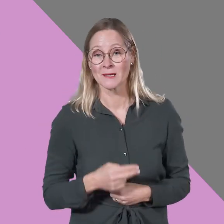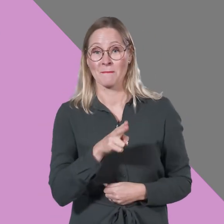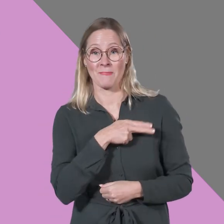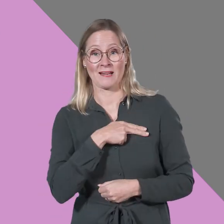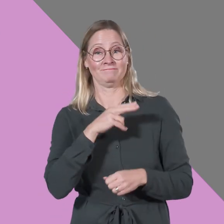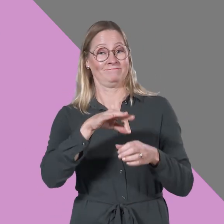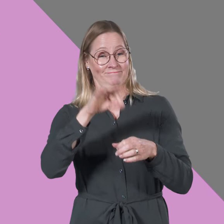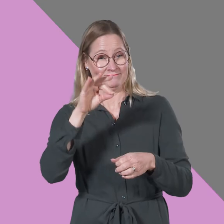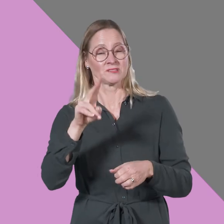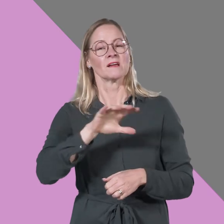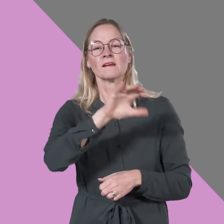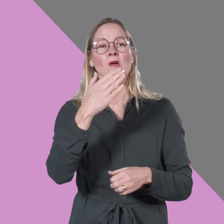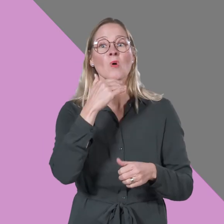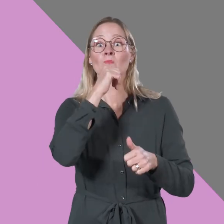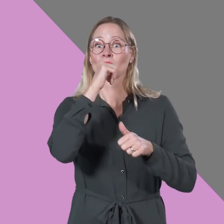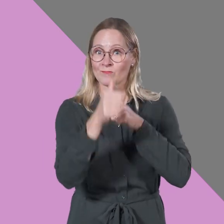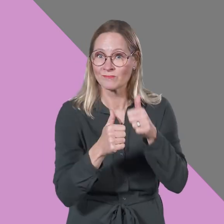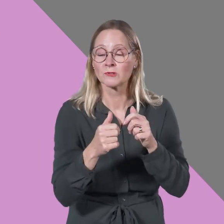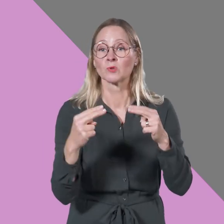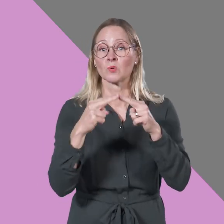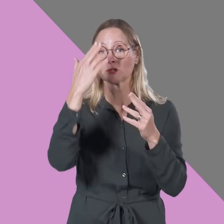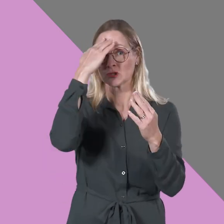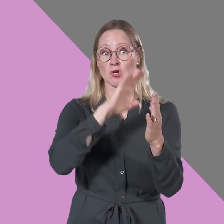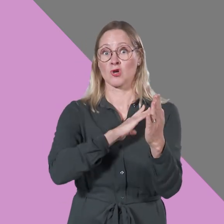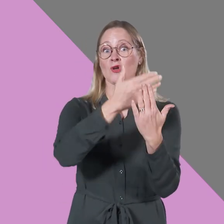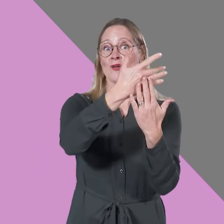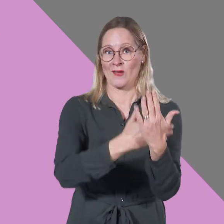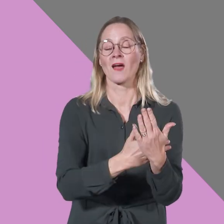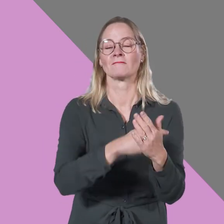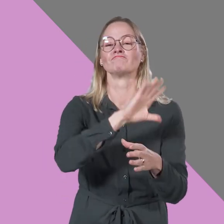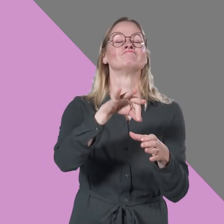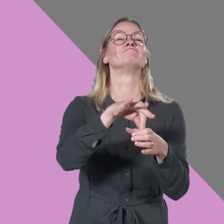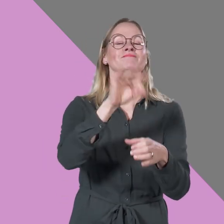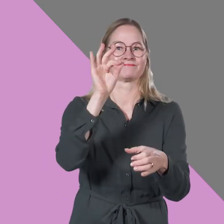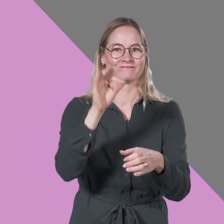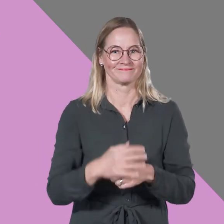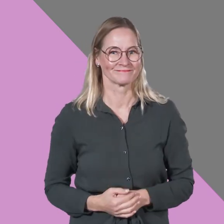Palkinto arvotaan kaikkien osallistujien ja yhteystietonsa jättäneiden kesken.